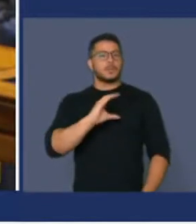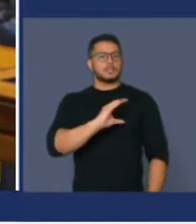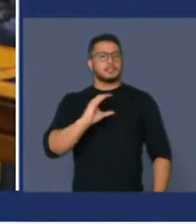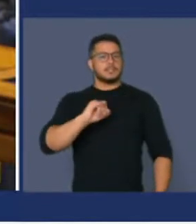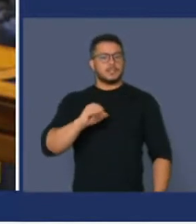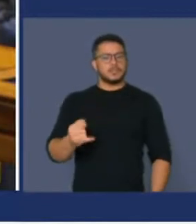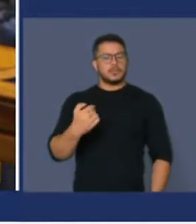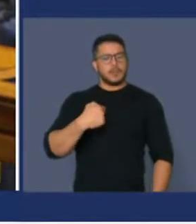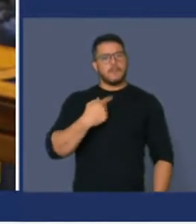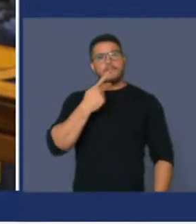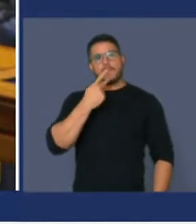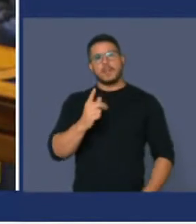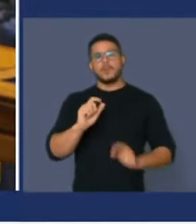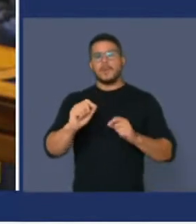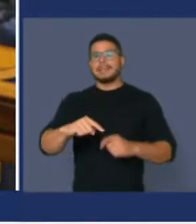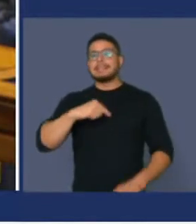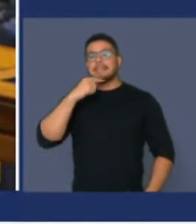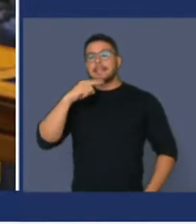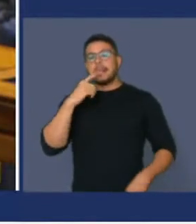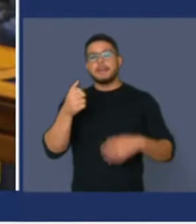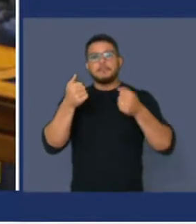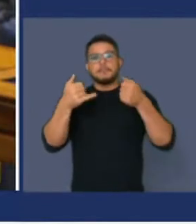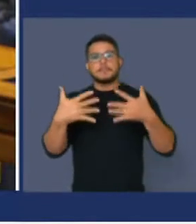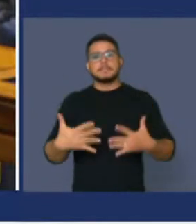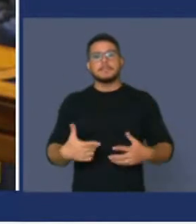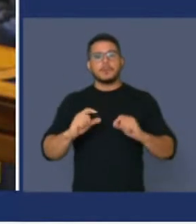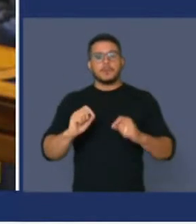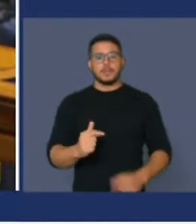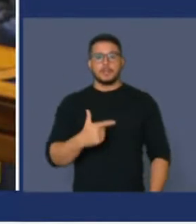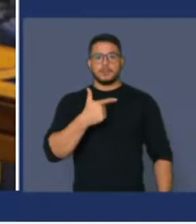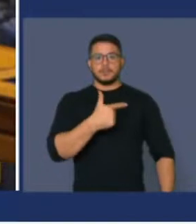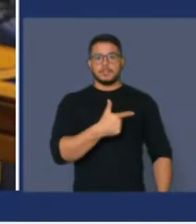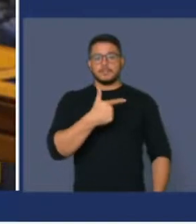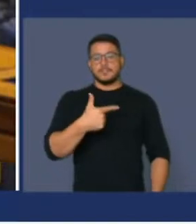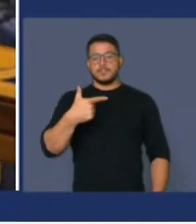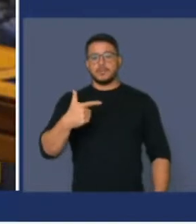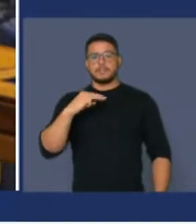MILHÕES DE DÓLARES QUE FORAM BLOQUEADOS EM PARAÍSOS FISCAIS. DINHEIRO QUE SAIU AQUI DO BRASIL, NÃO É O